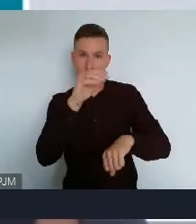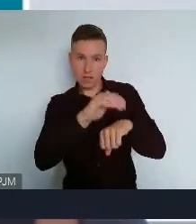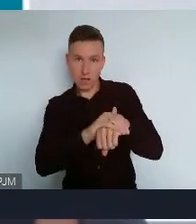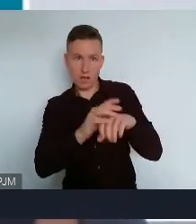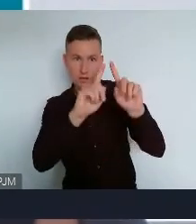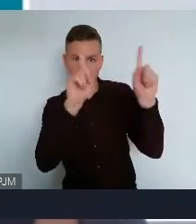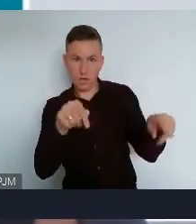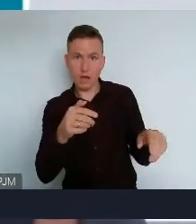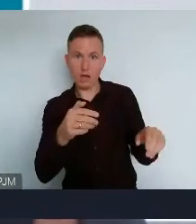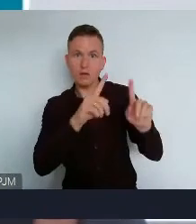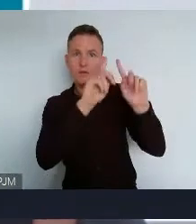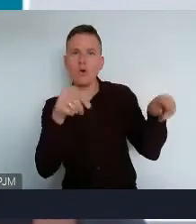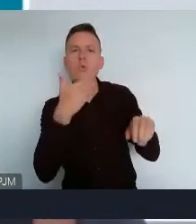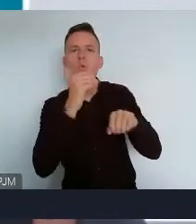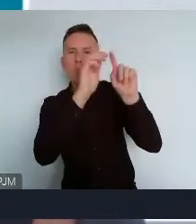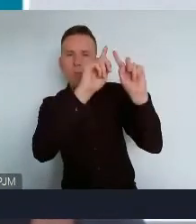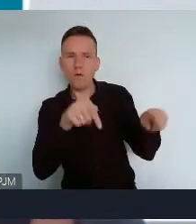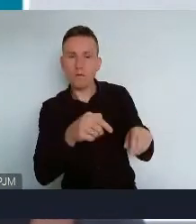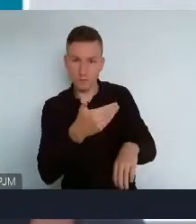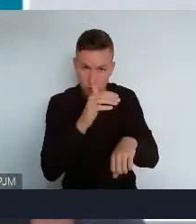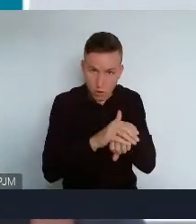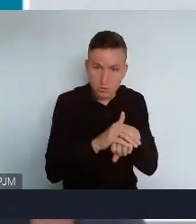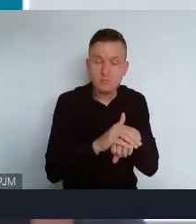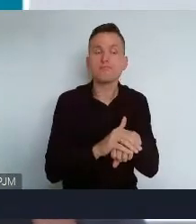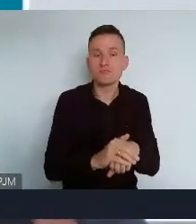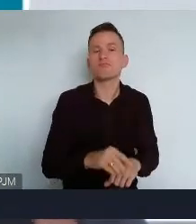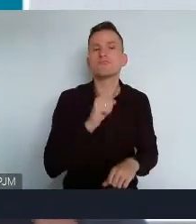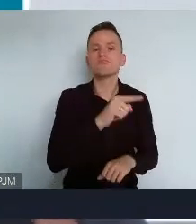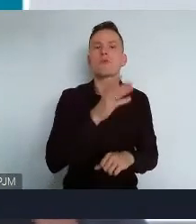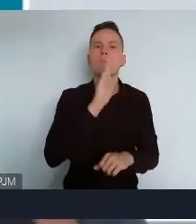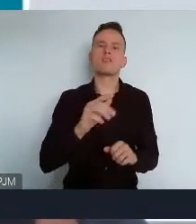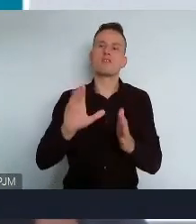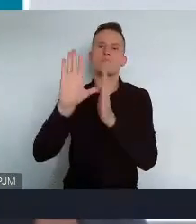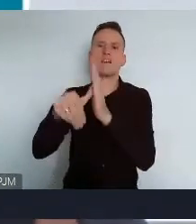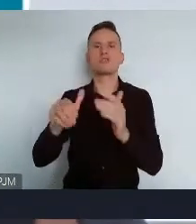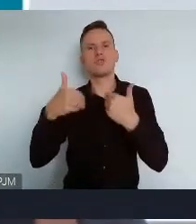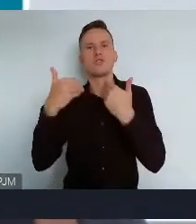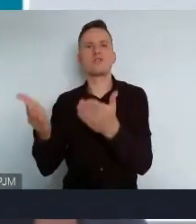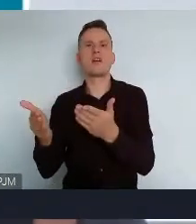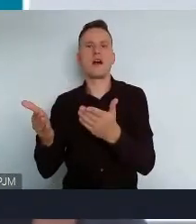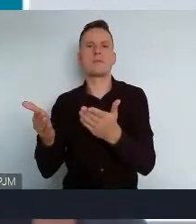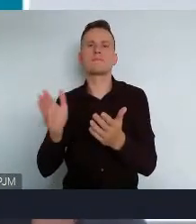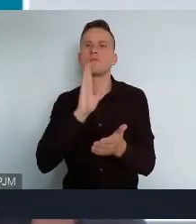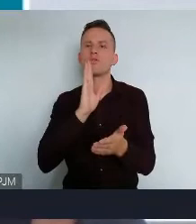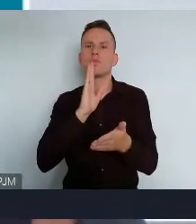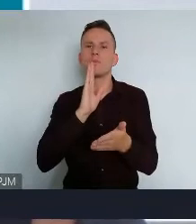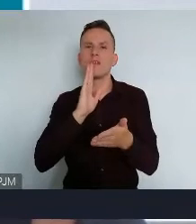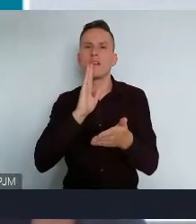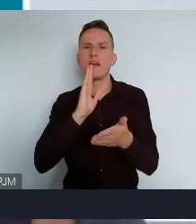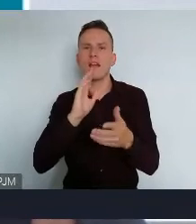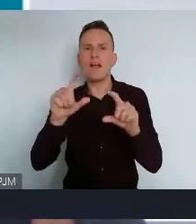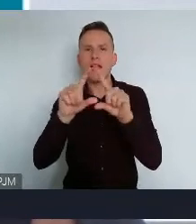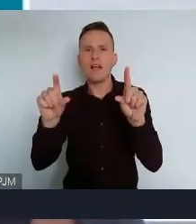miasto otrzyma etykietę misji, która będzie umożliwiała mu aplikowanie o dodatkowe środki